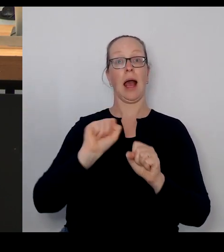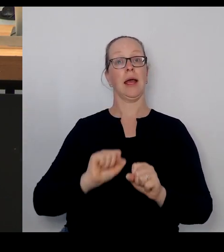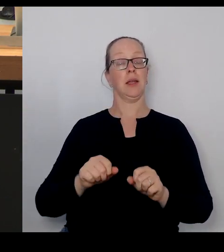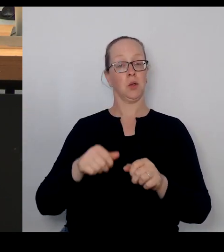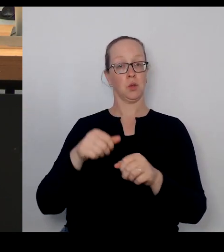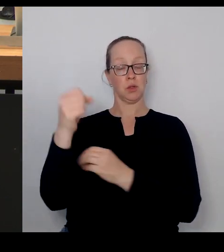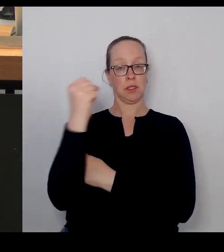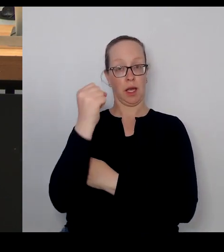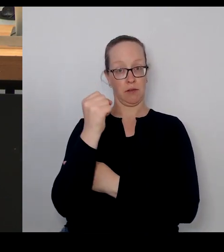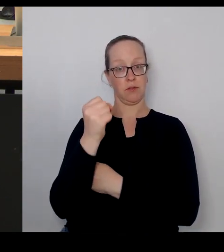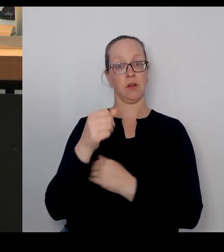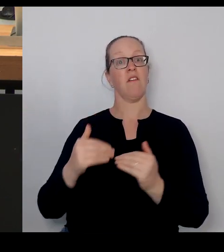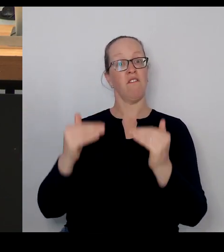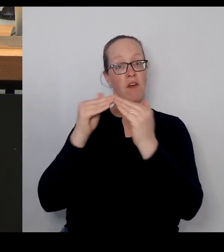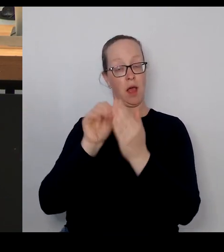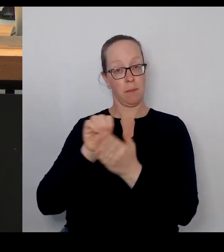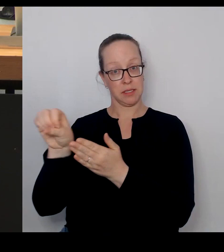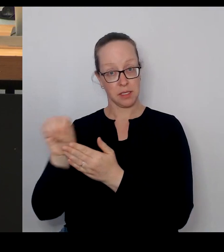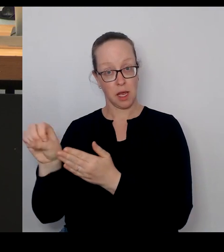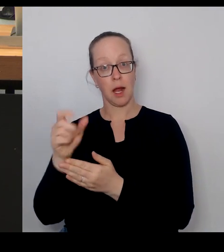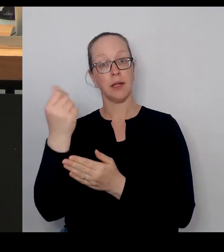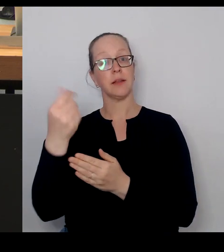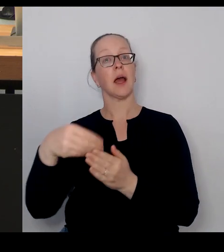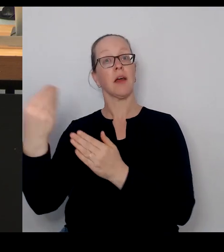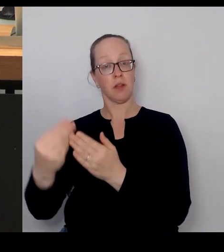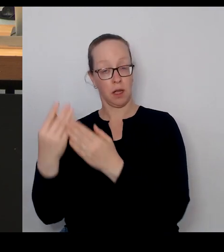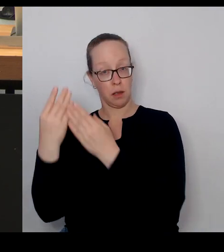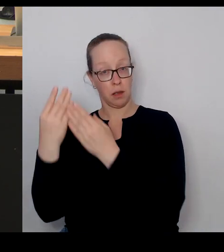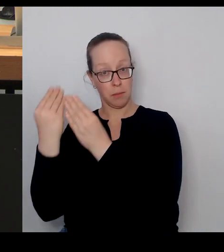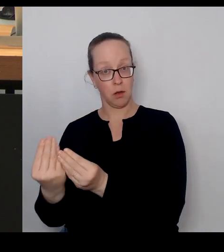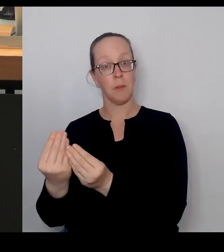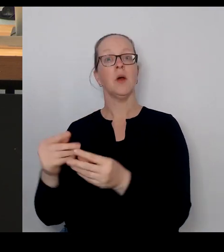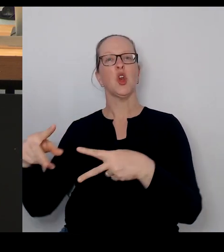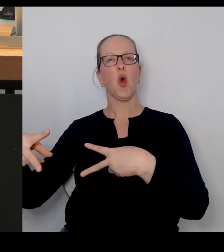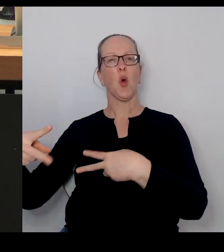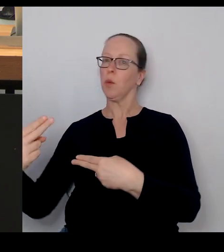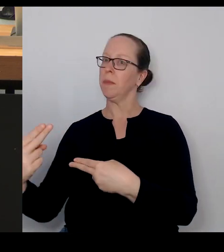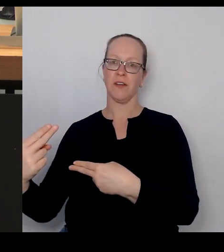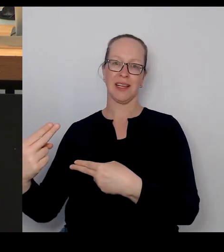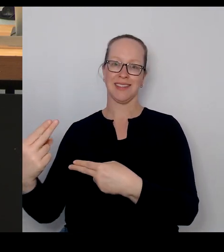Wir können dafür sorgen, dass die Schulen endlich wieder ihre Reinigungskräfte bekommen.